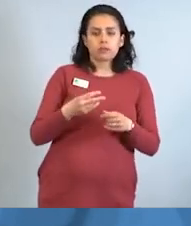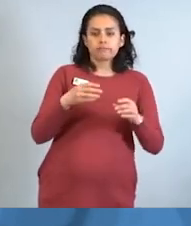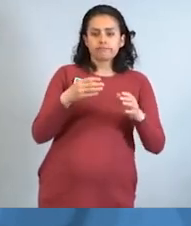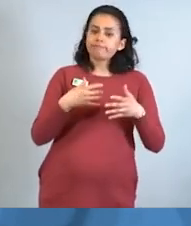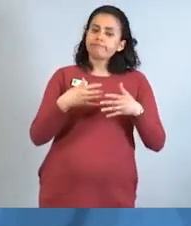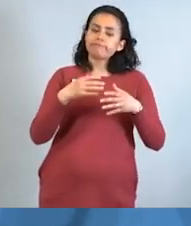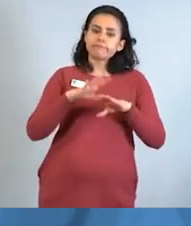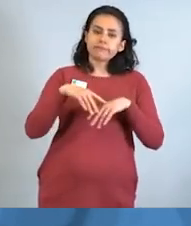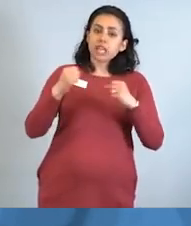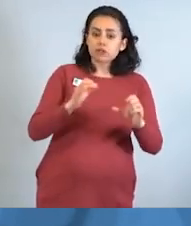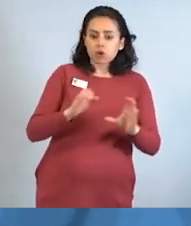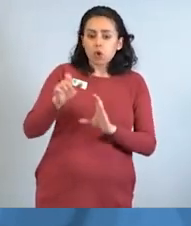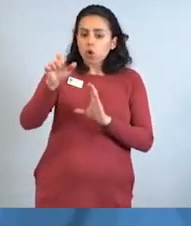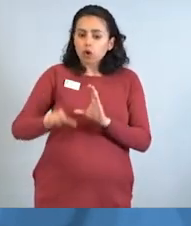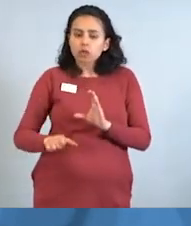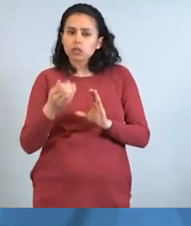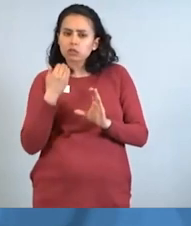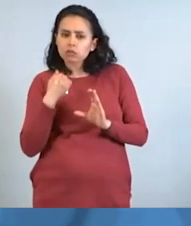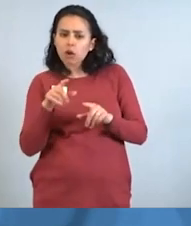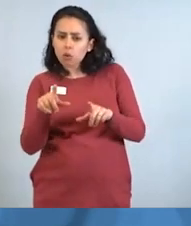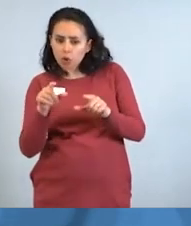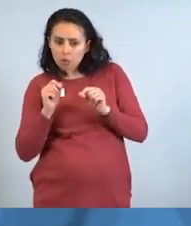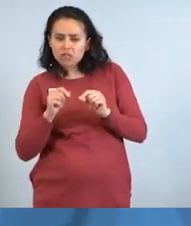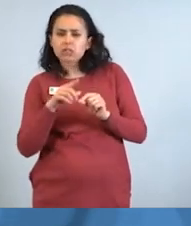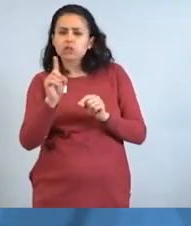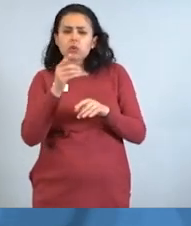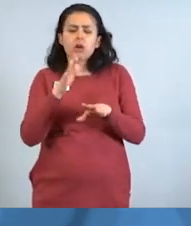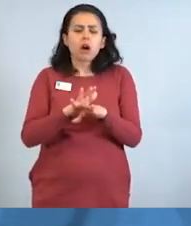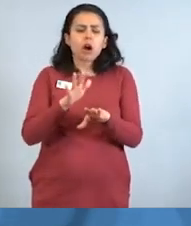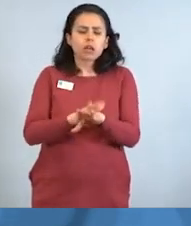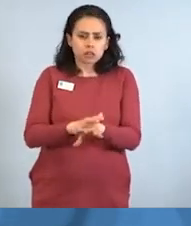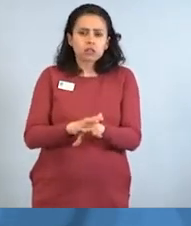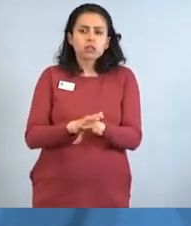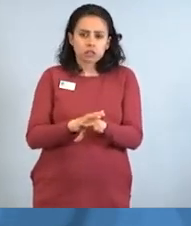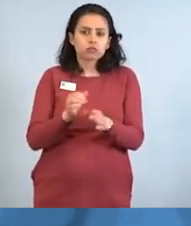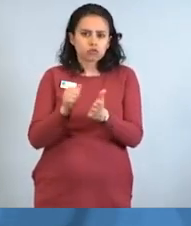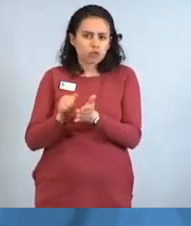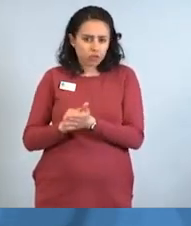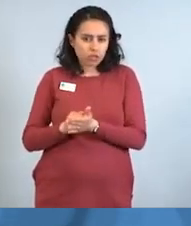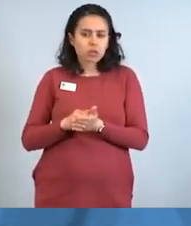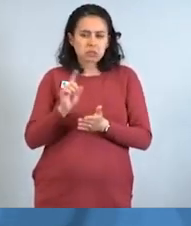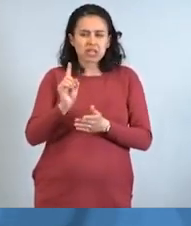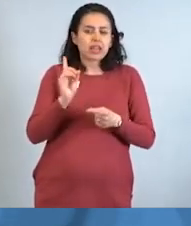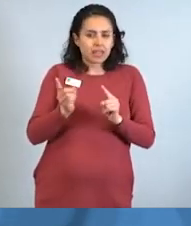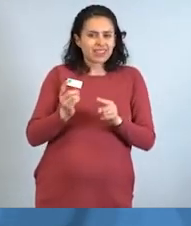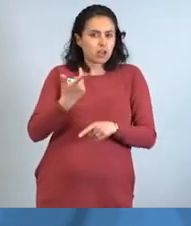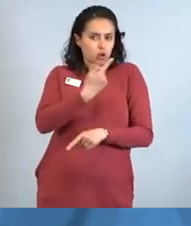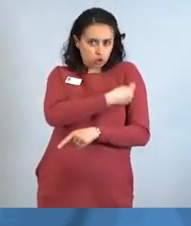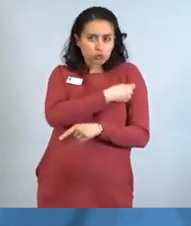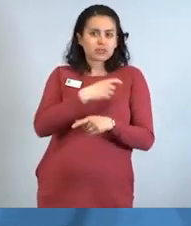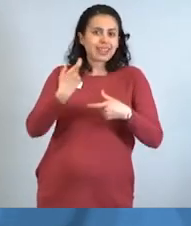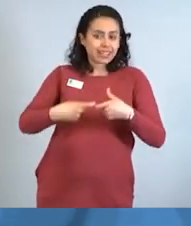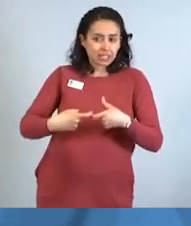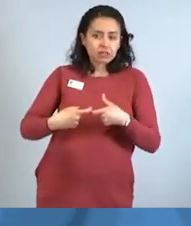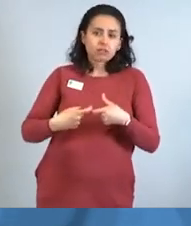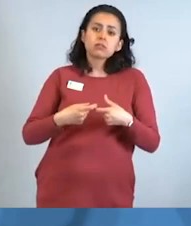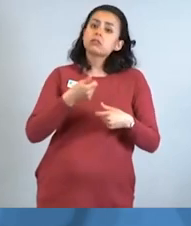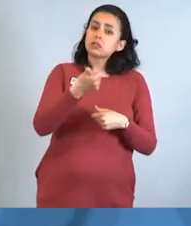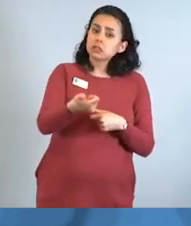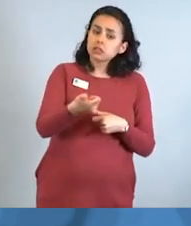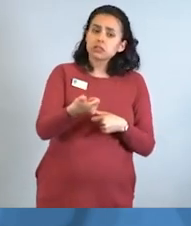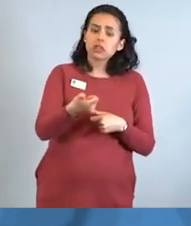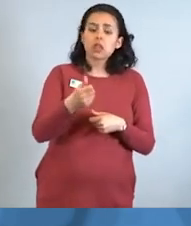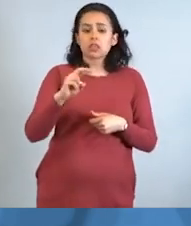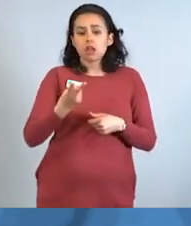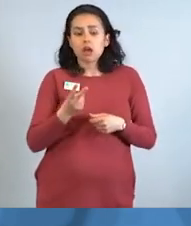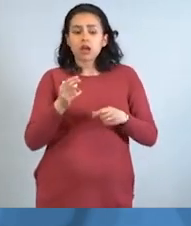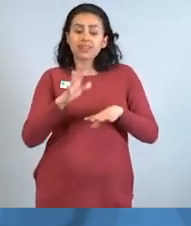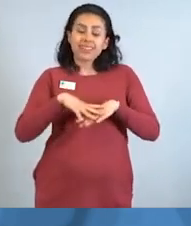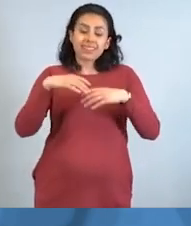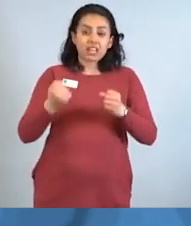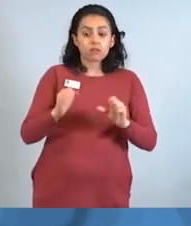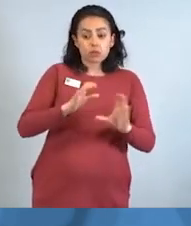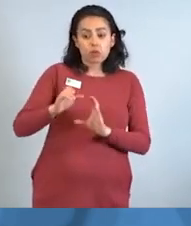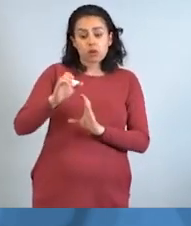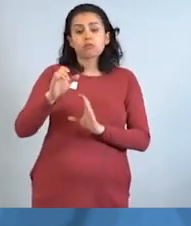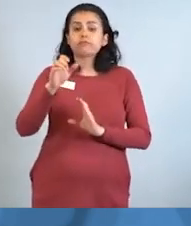jonka ajattelette liittyvän rokottamiseen, voitte itse tai terveydenhuollon ammattilainen voi tehdä haittailmoituksen.